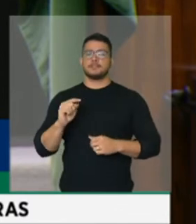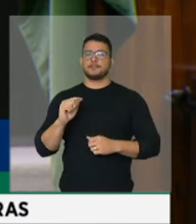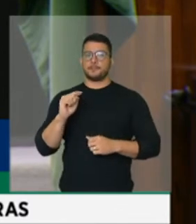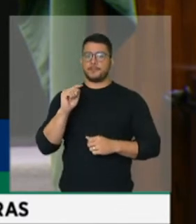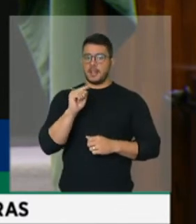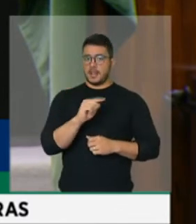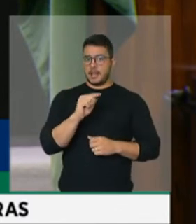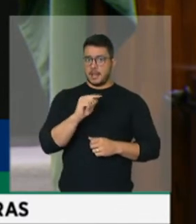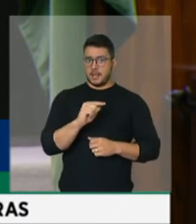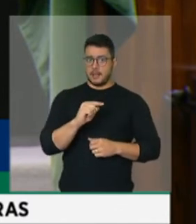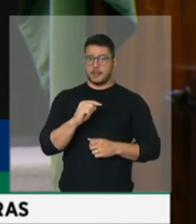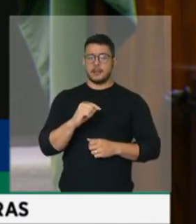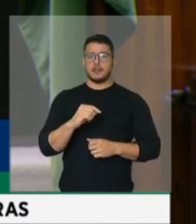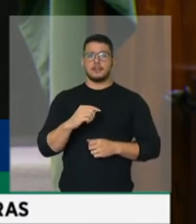ELEITO PELO ESTADO DO AMAPÁ